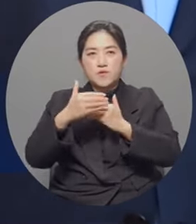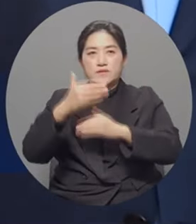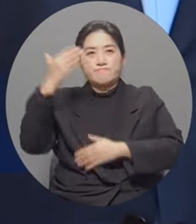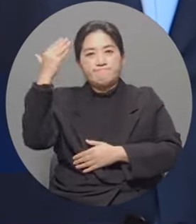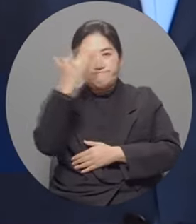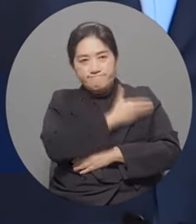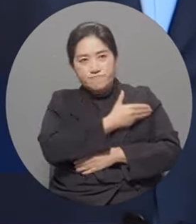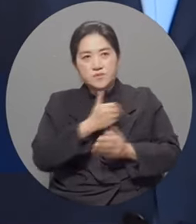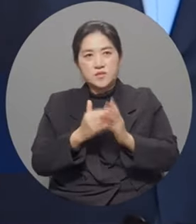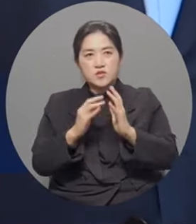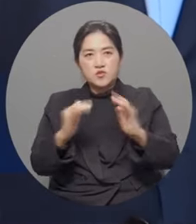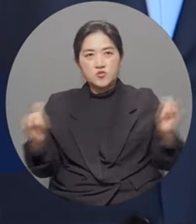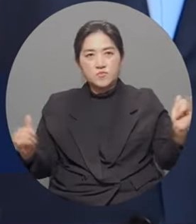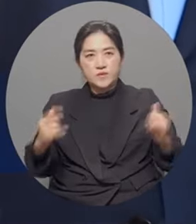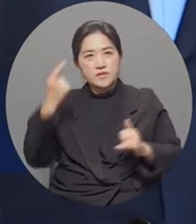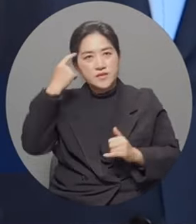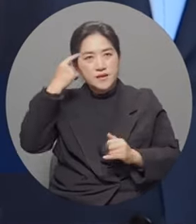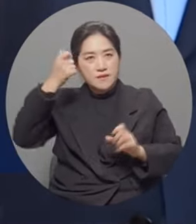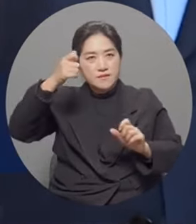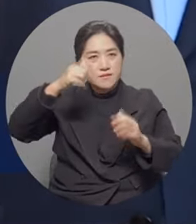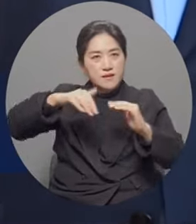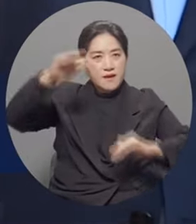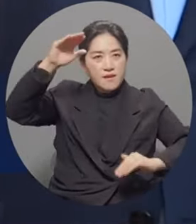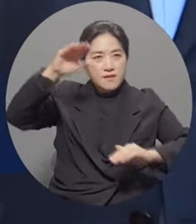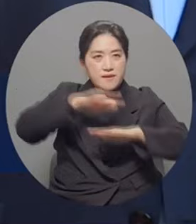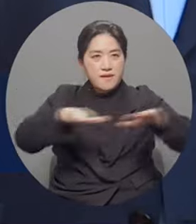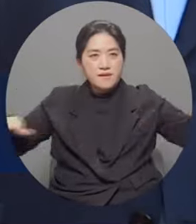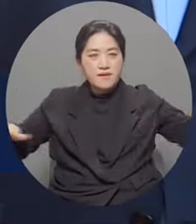공천 과정의 투명성, 국민의 인식과의편차를 극복하는 합리성을 확보하고자